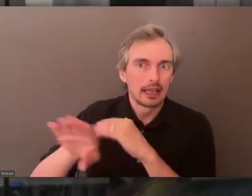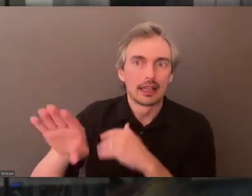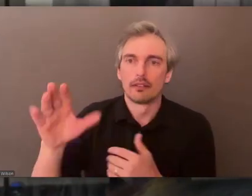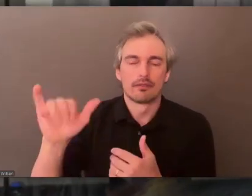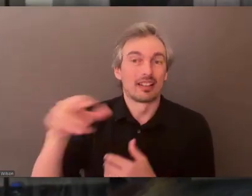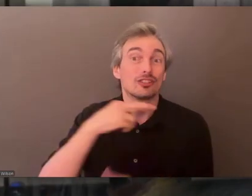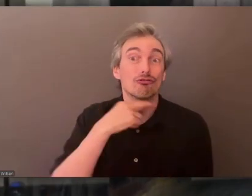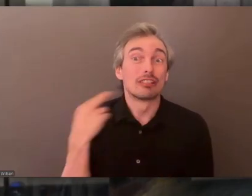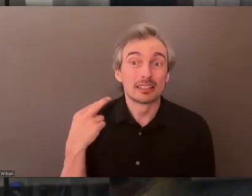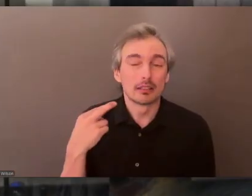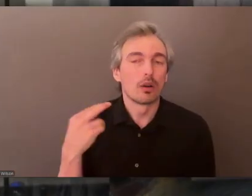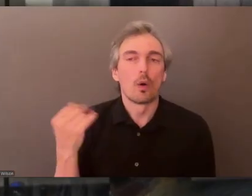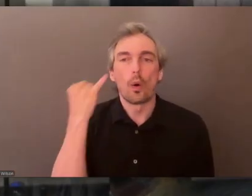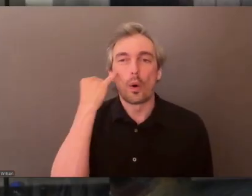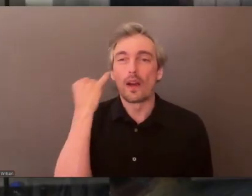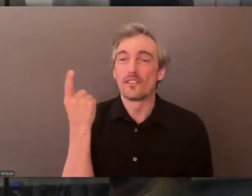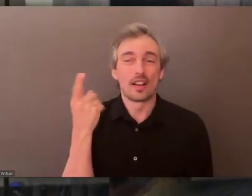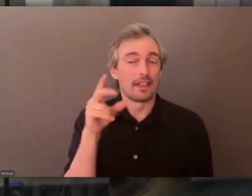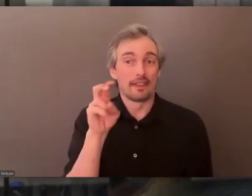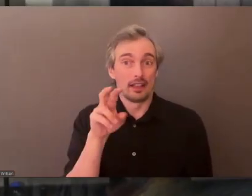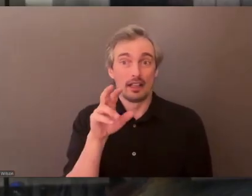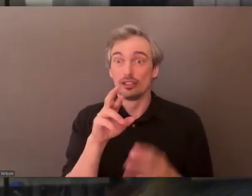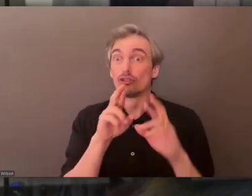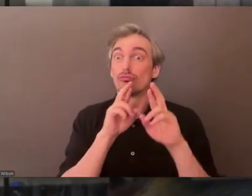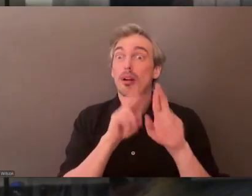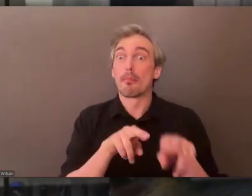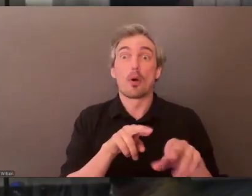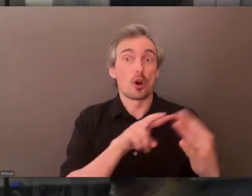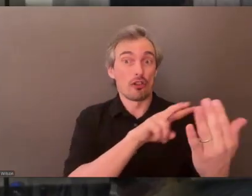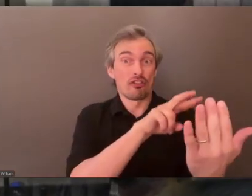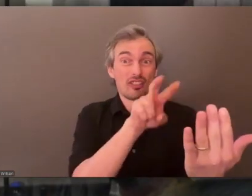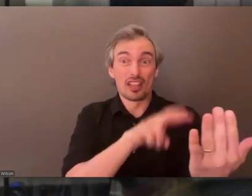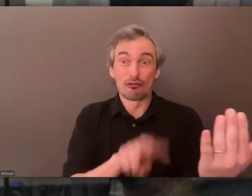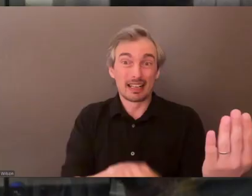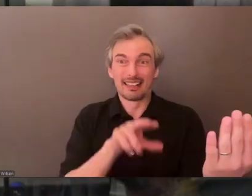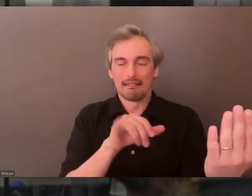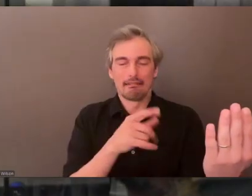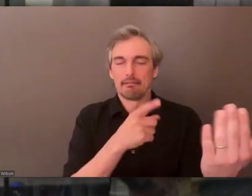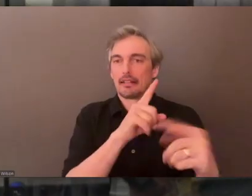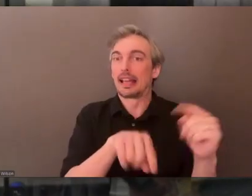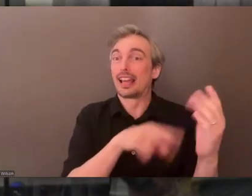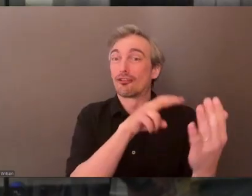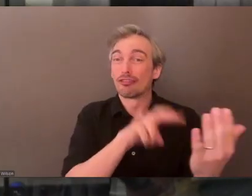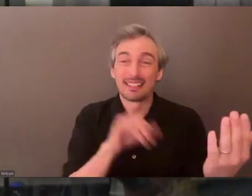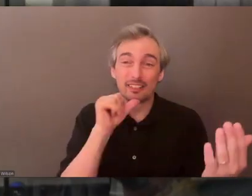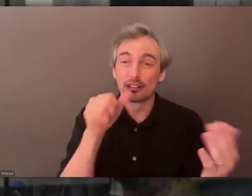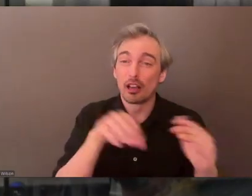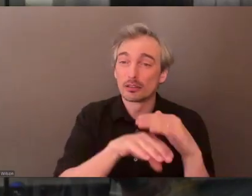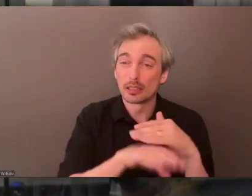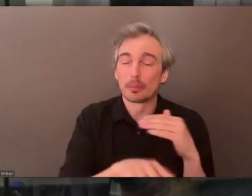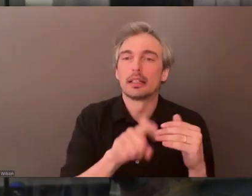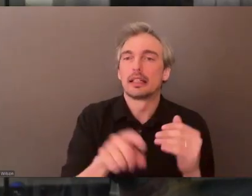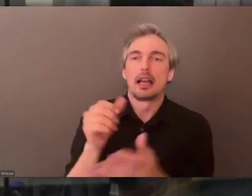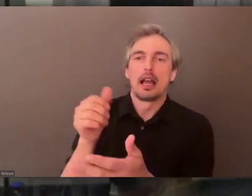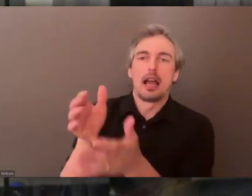それが機密情報だった場合、それもセキュリティリスクです。 だからこそ、これは非常に重要なのです。 特にその文脈において。